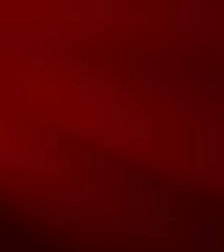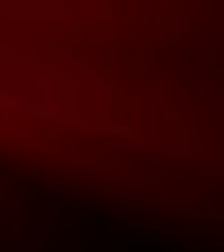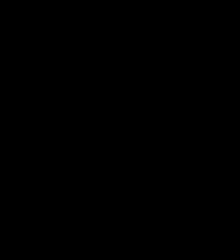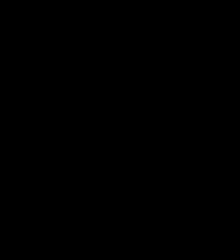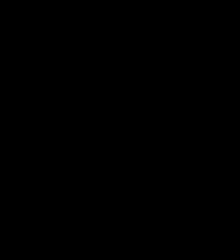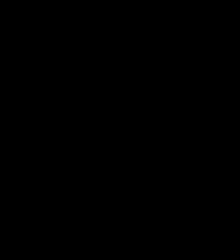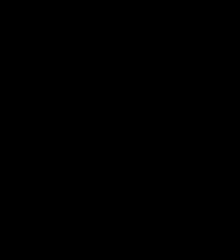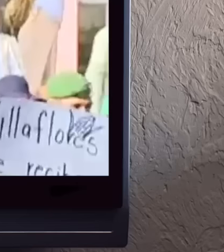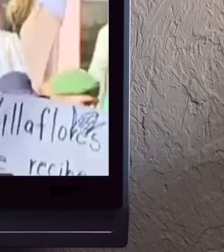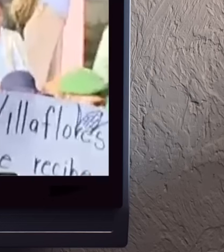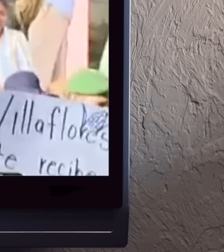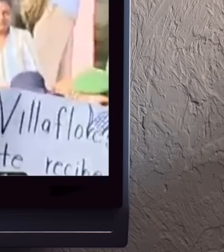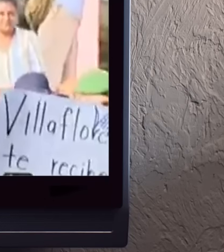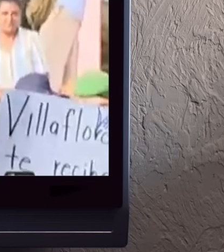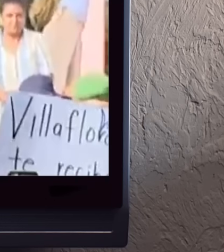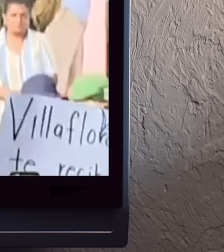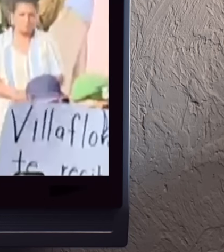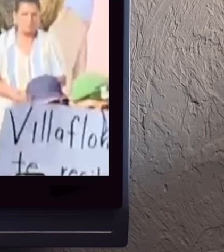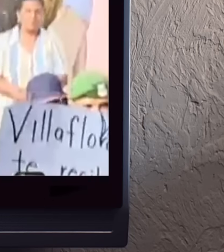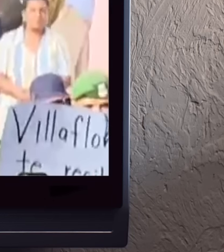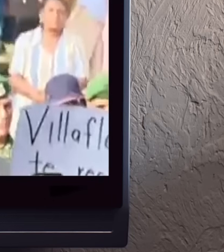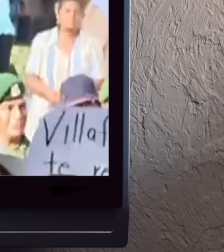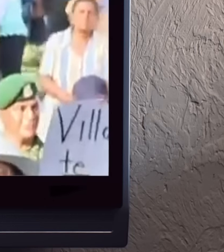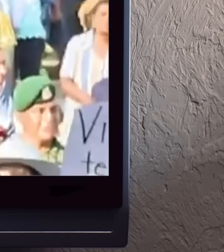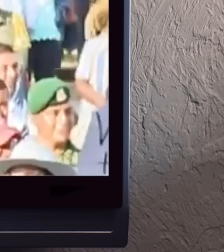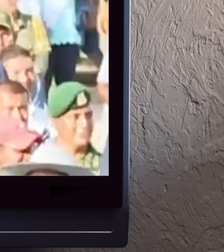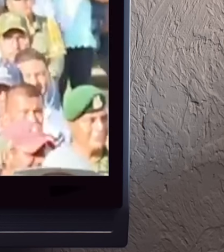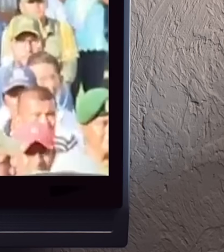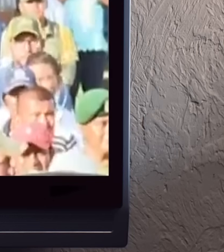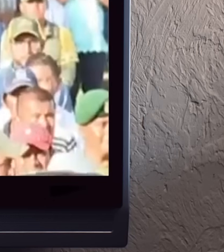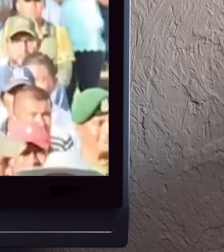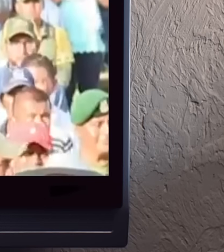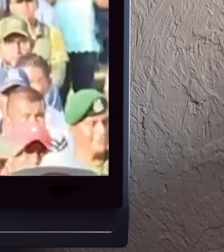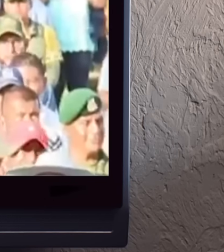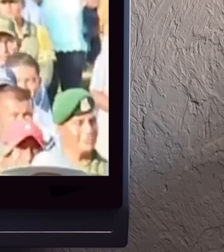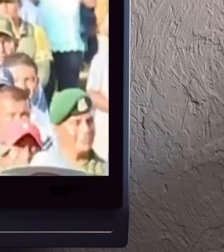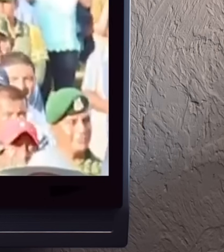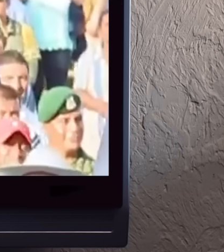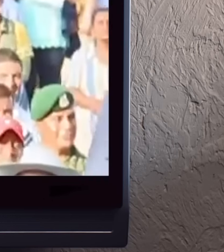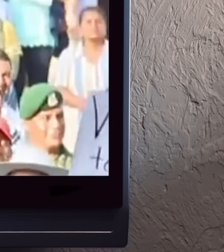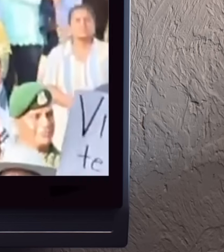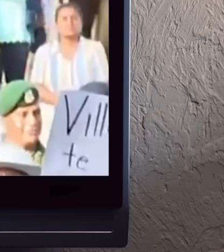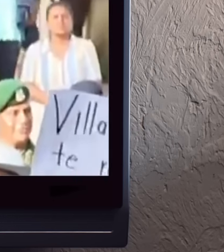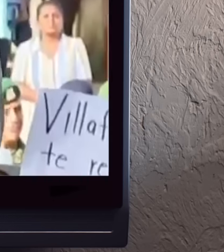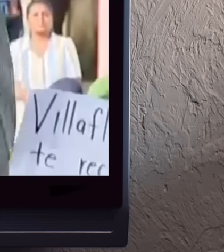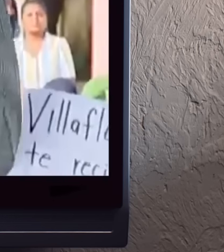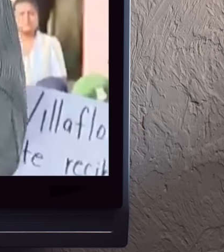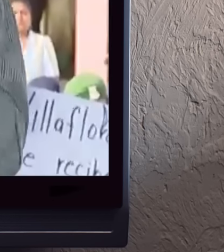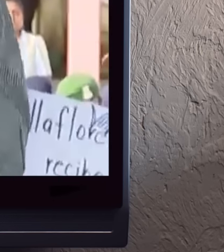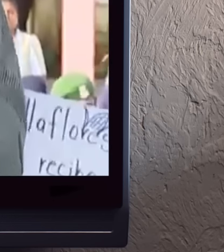[Música] [Aplausos] Y déjenme decirles algo más. Yo he venido saludando algunas familias. En algunos